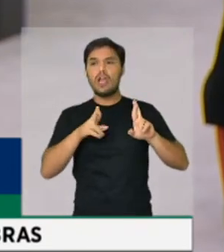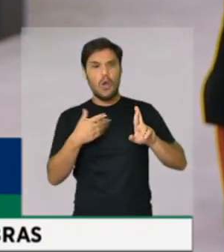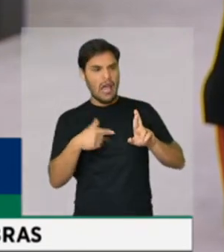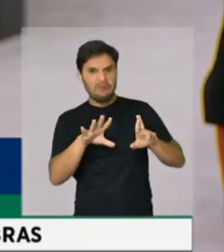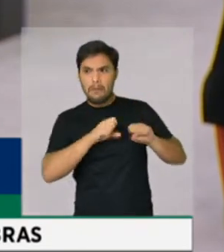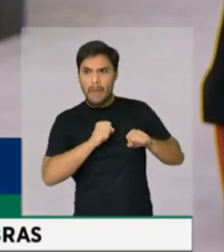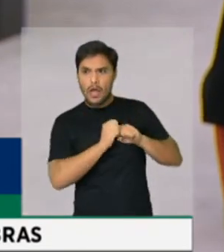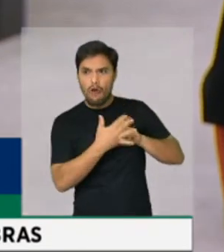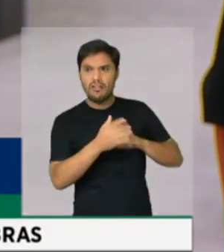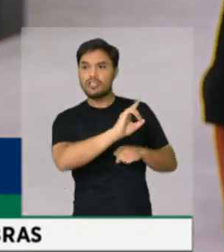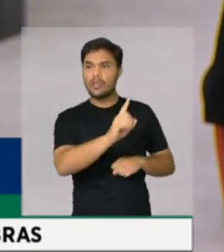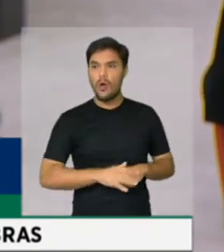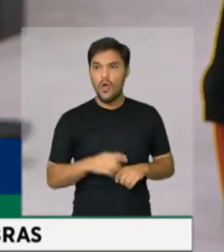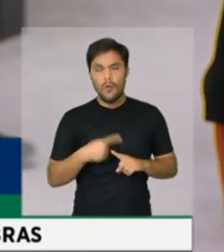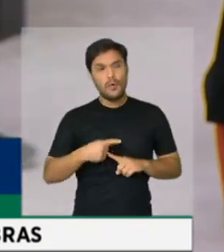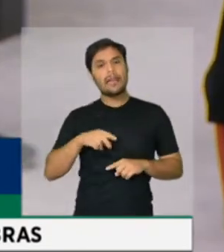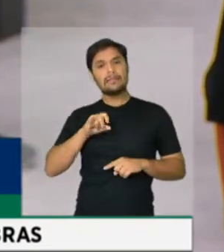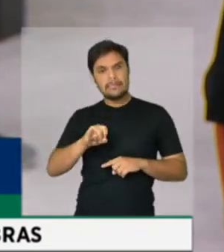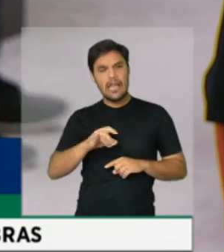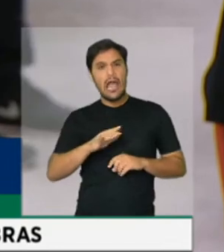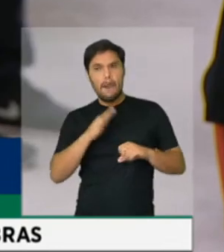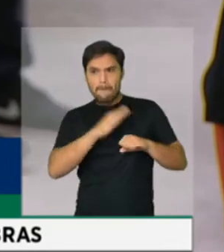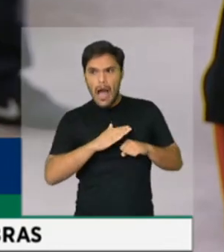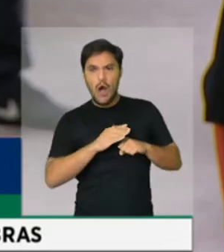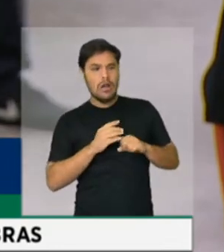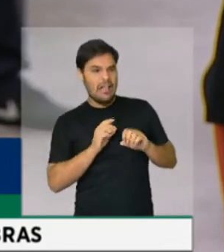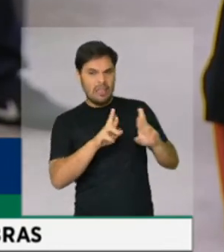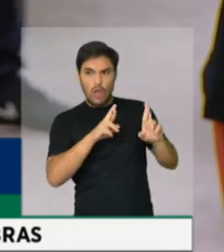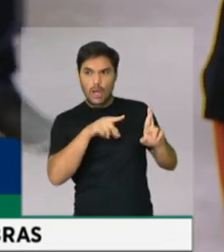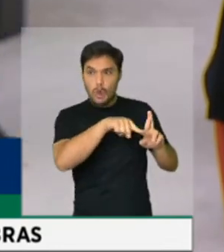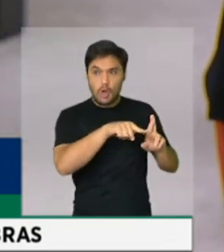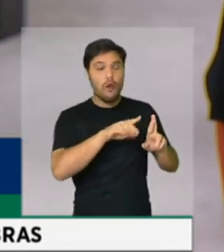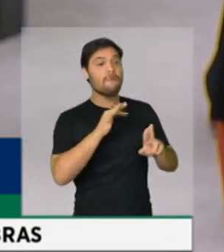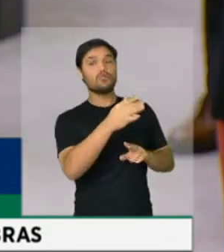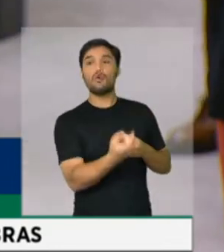TENSA NÓS TEMOS UMA OPINIÃO CONTRÁRIA A MP 1081, MUITOS PARLAMENTARES AQUI PELA